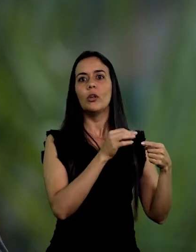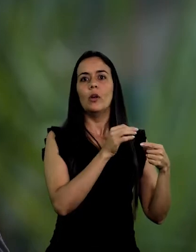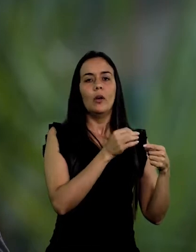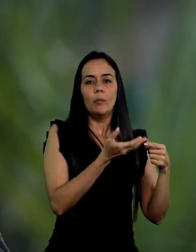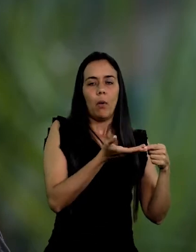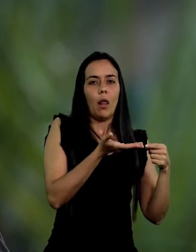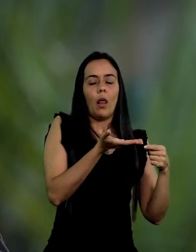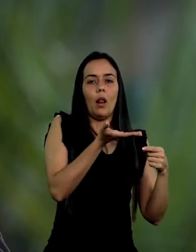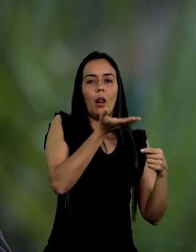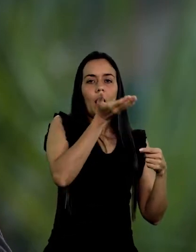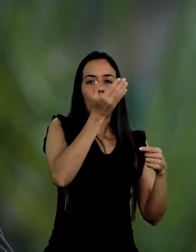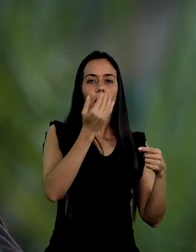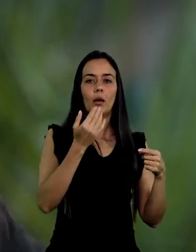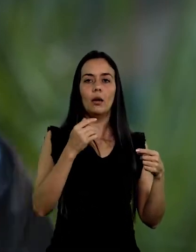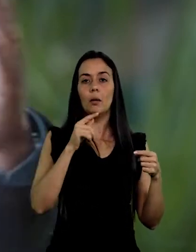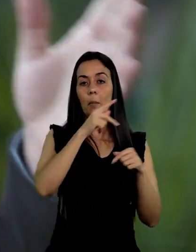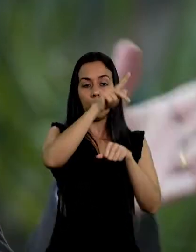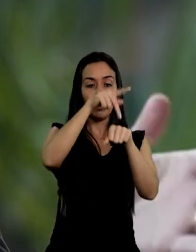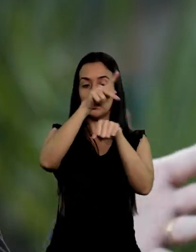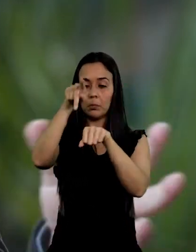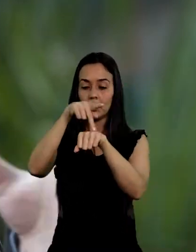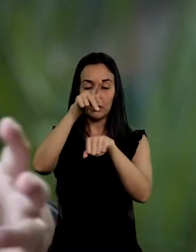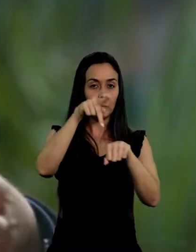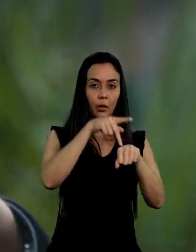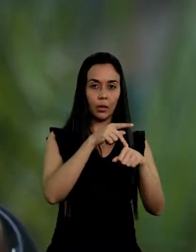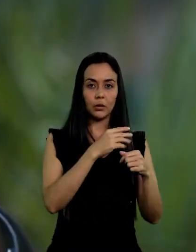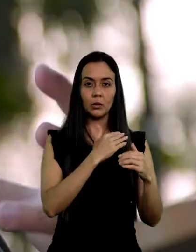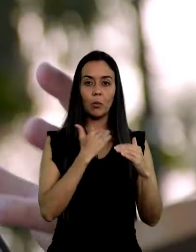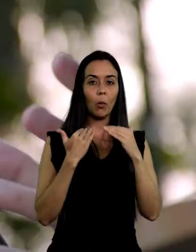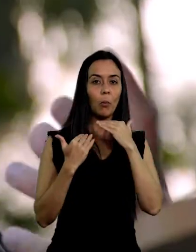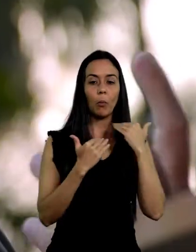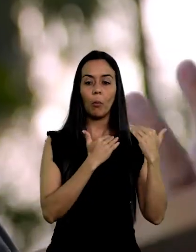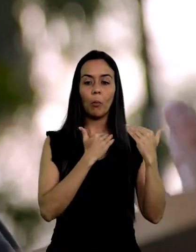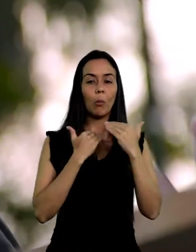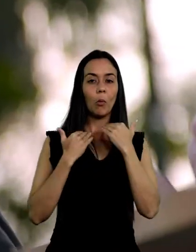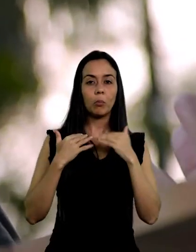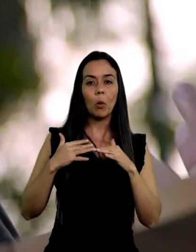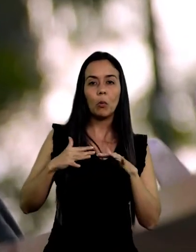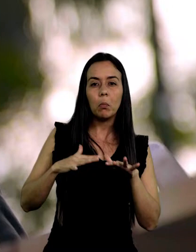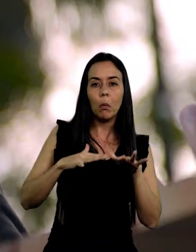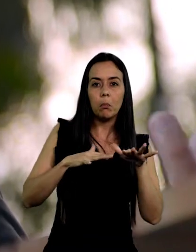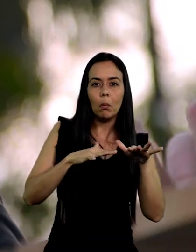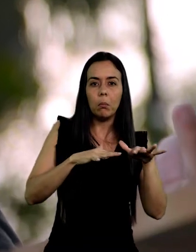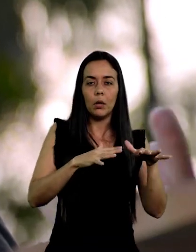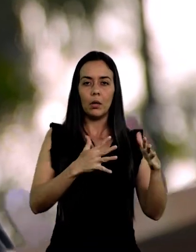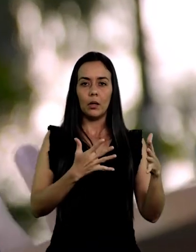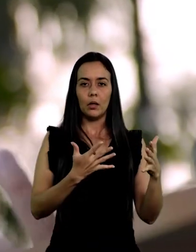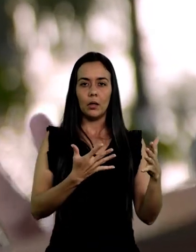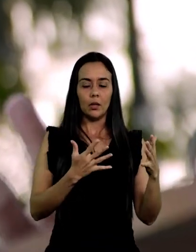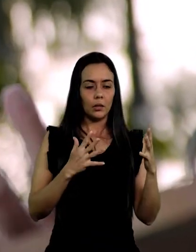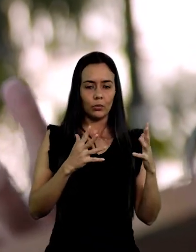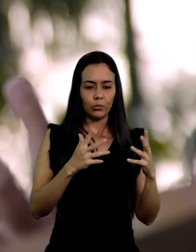aumentou as mortes, no Reino Unido morreram tal, né? Então, você tem aquela coisa de trazer para muito perto